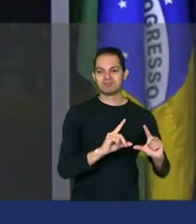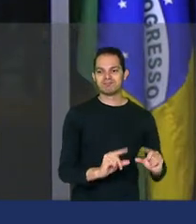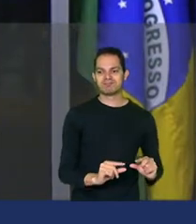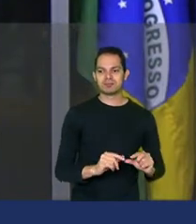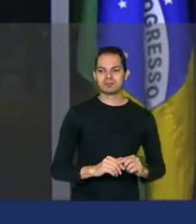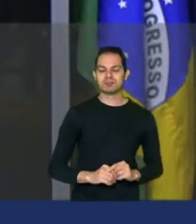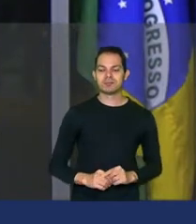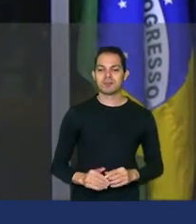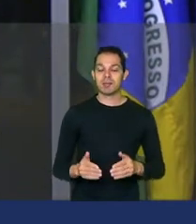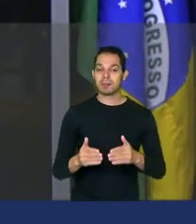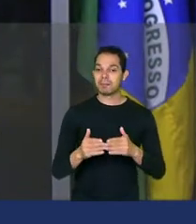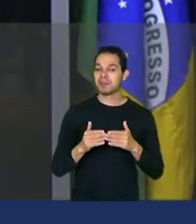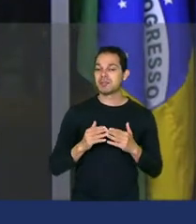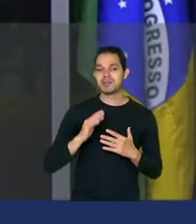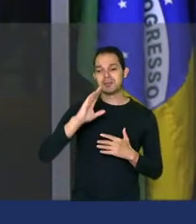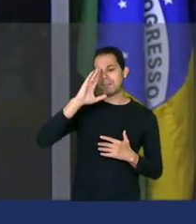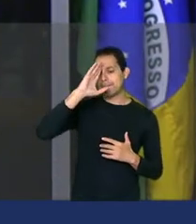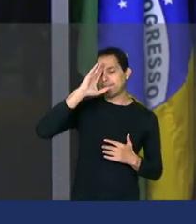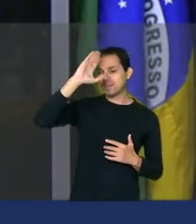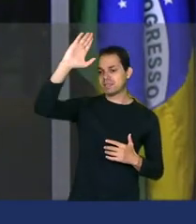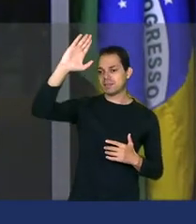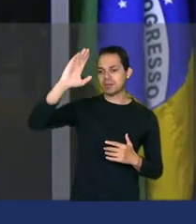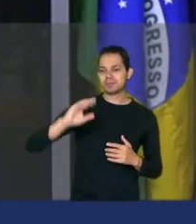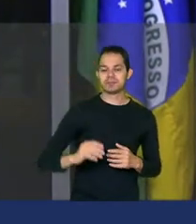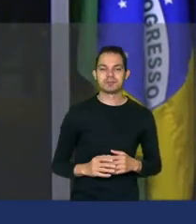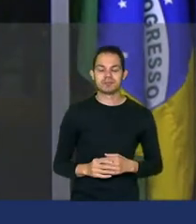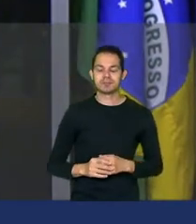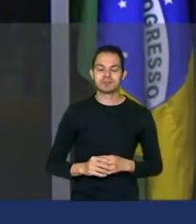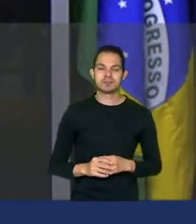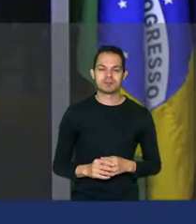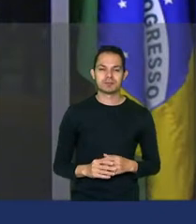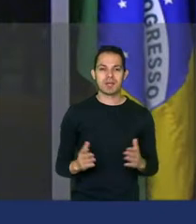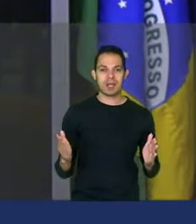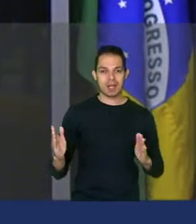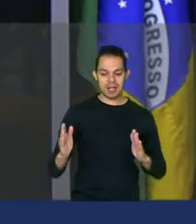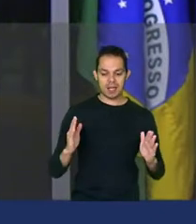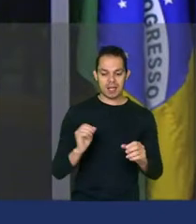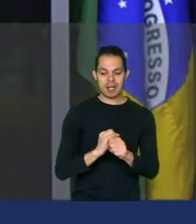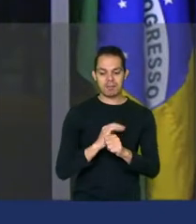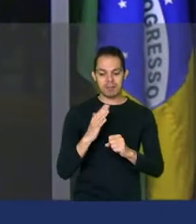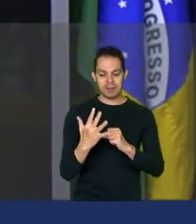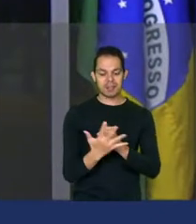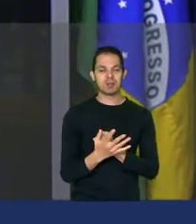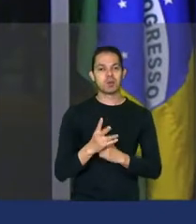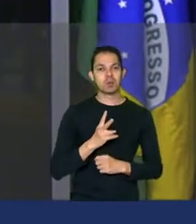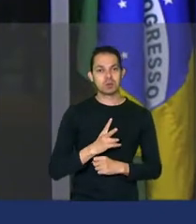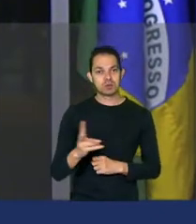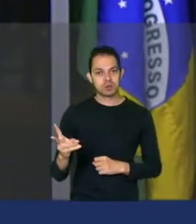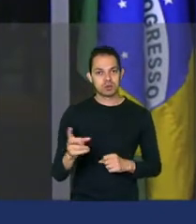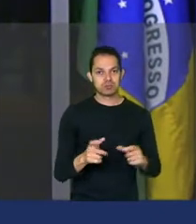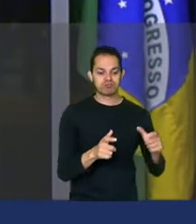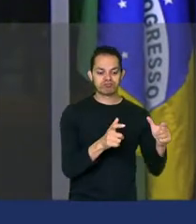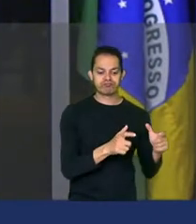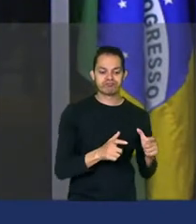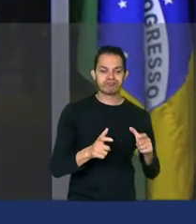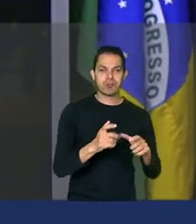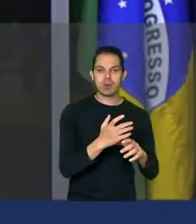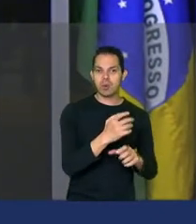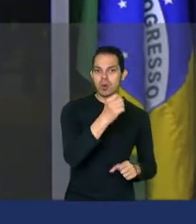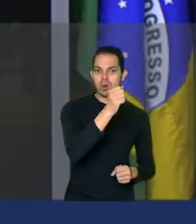EM ÉPOCA DE PANDEMIA DIMINUÍRAM EM GRANDE FORMA. ENTÃO ESSE É MEU PEDIDO PRINCIPAL E NESSE MEIO DE PANDEMIA, NESSE MEIO DAS